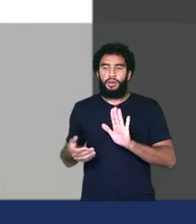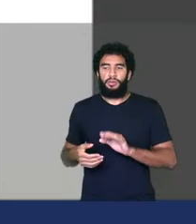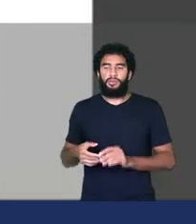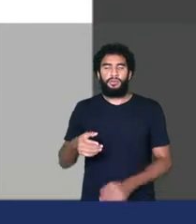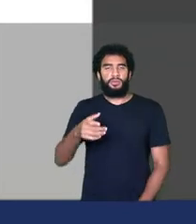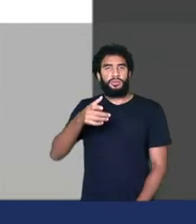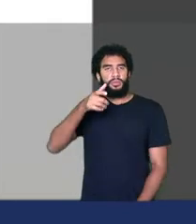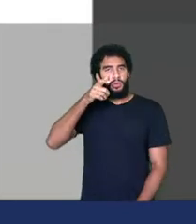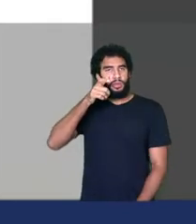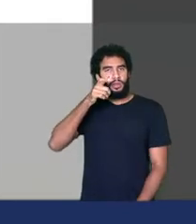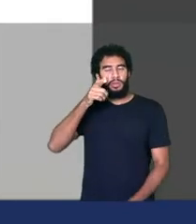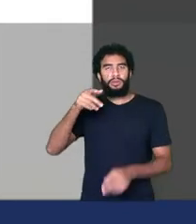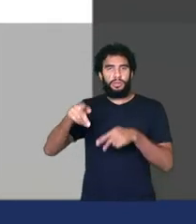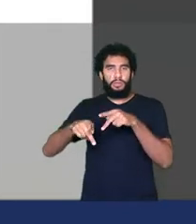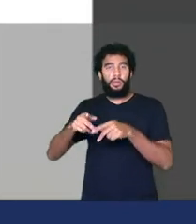VERDADE MILHARES QUE SIM É DE INTERESSE DO POVO. EU MESMO